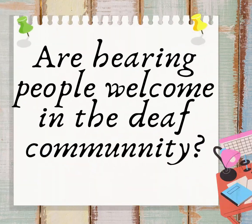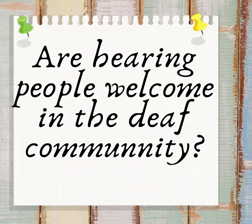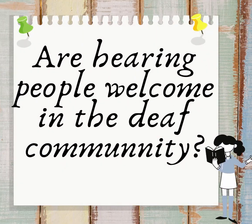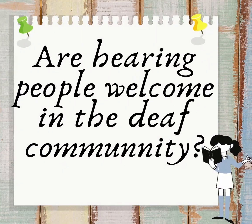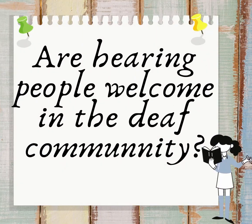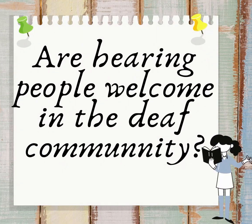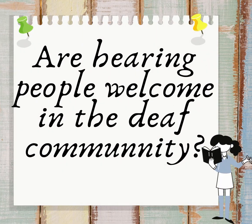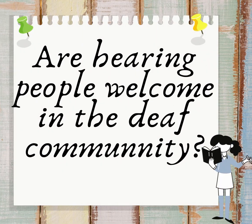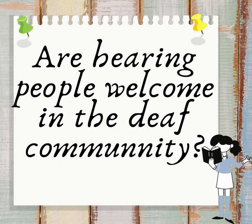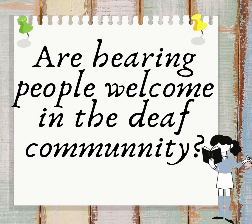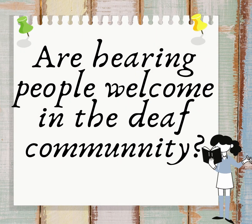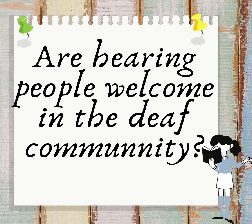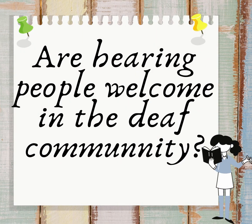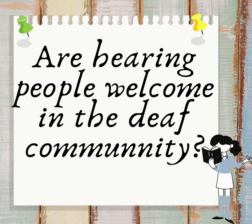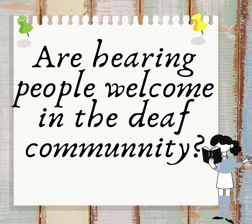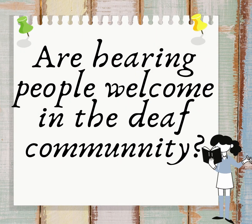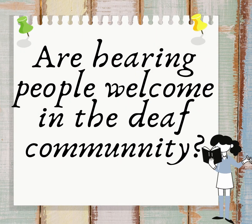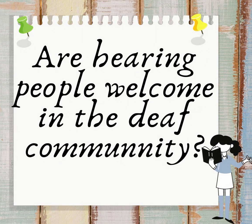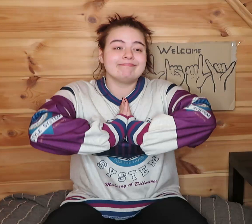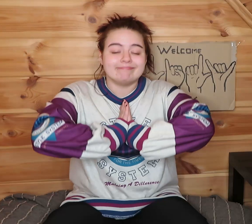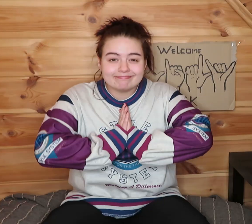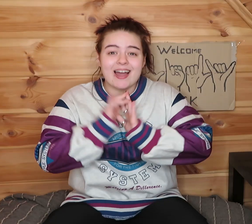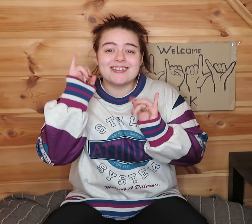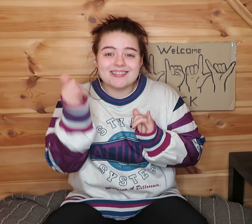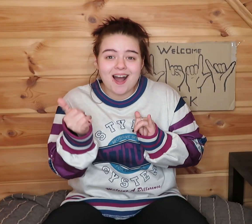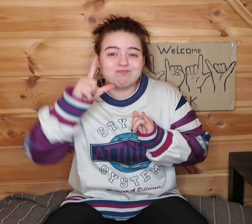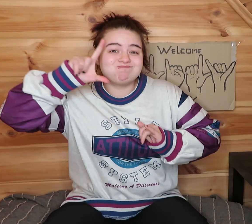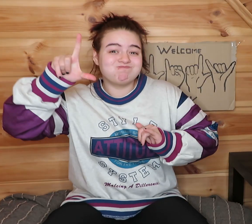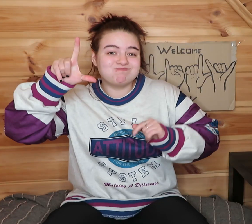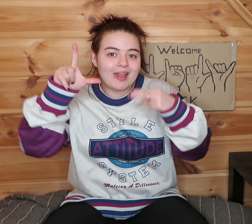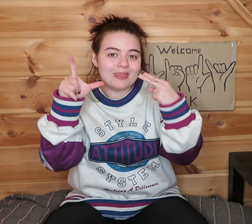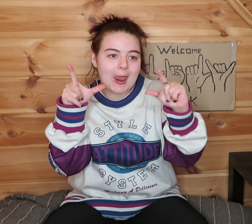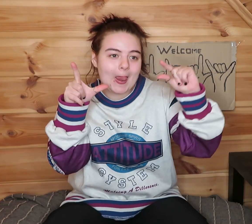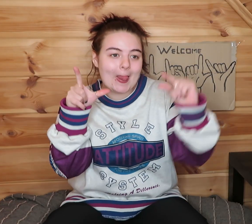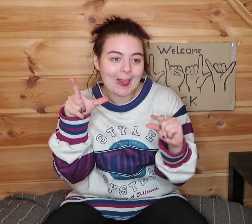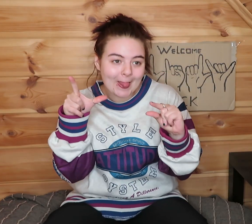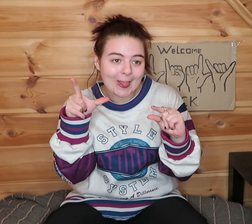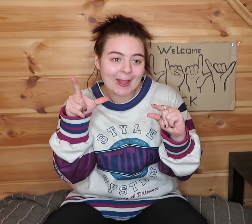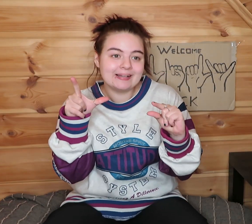Sind Hörende in der Gehörlosen Community willkommen?- Also viele haben für Ja gestimmt und wenige für Nein.